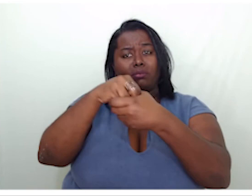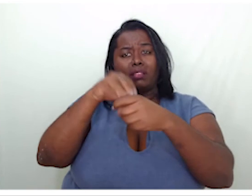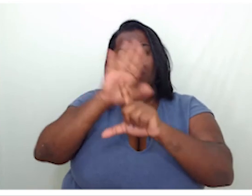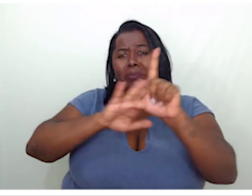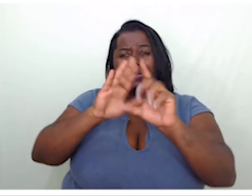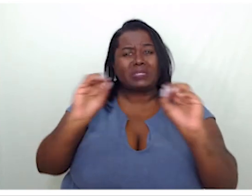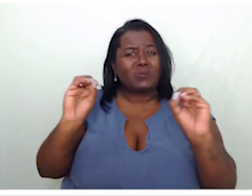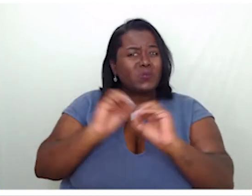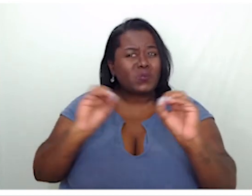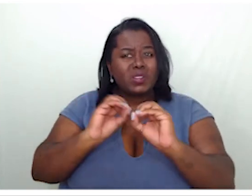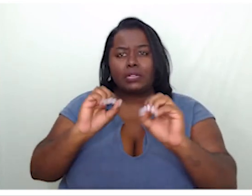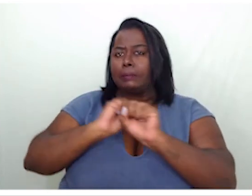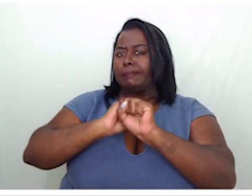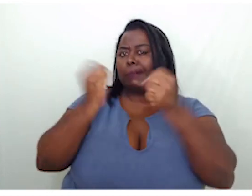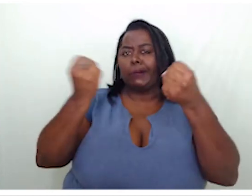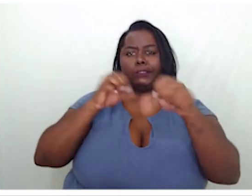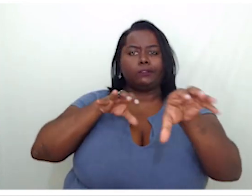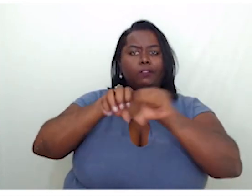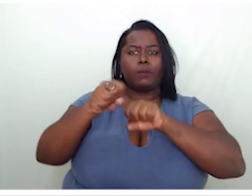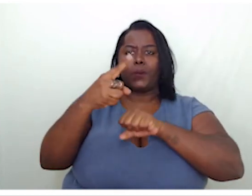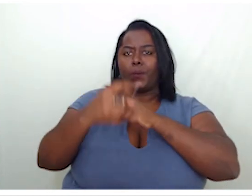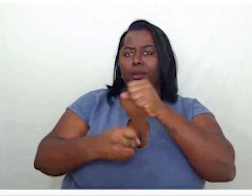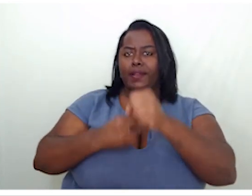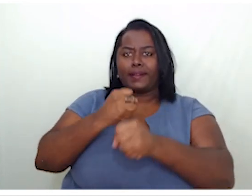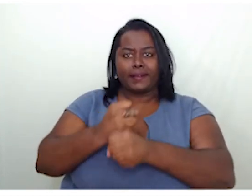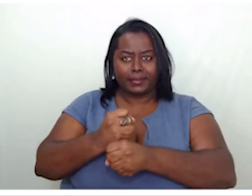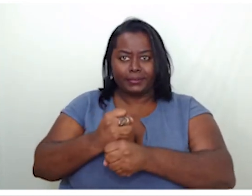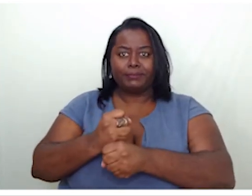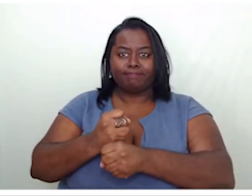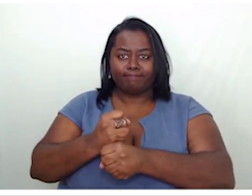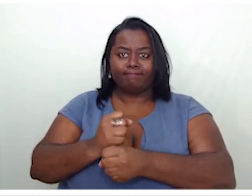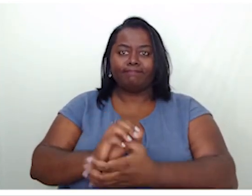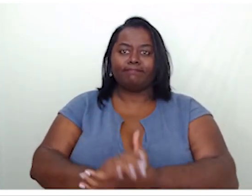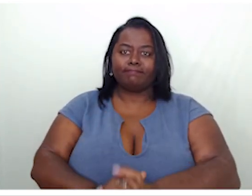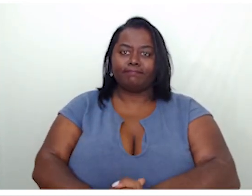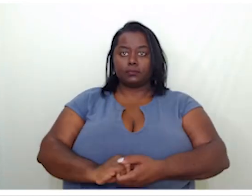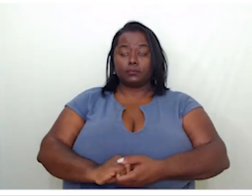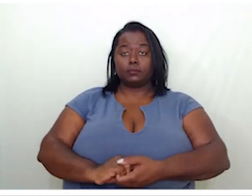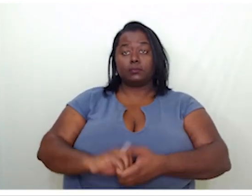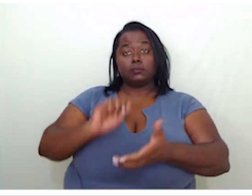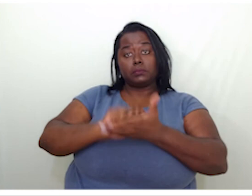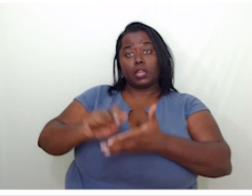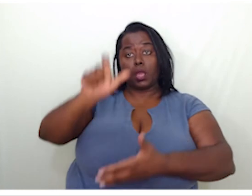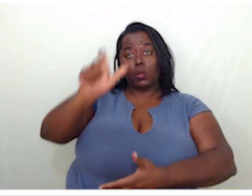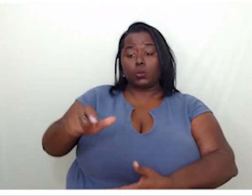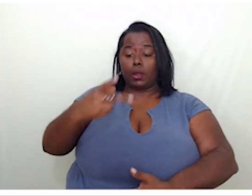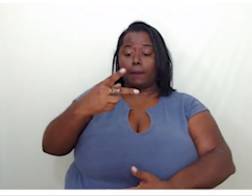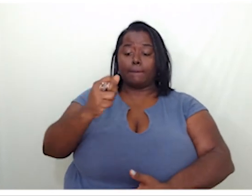Ese dicho resume nuestras conclusiones del estudio.